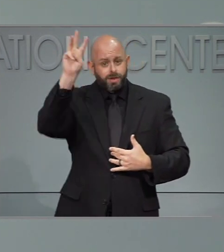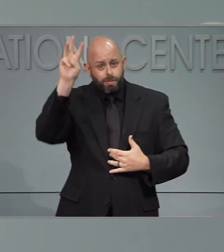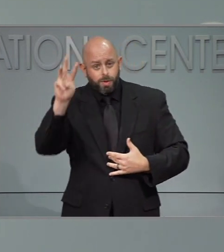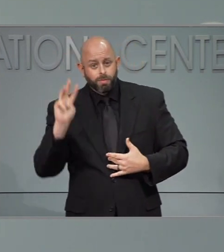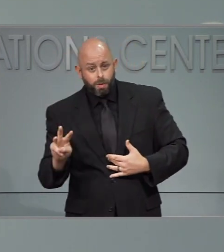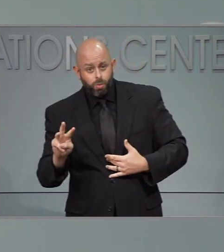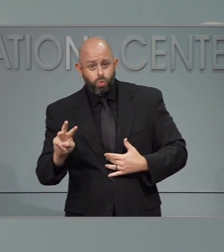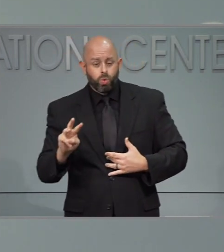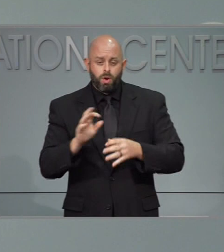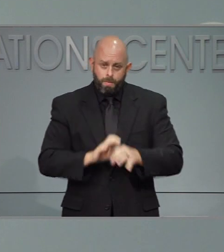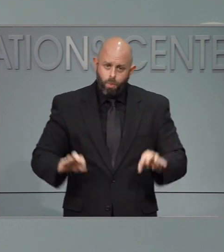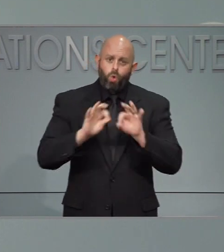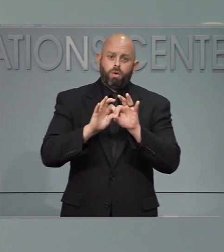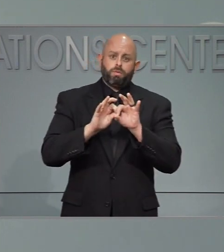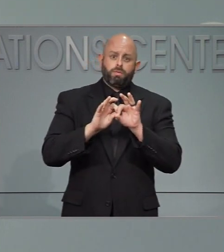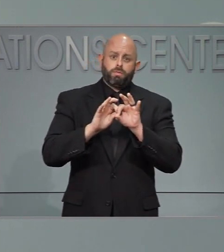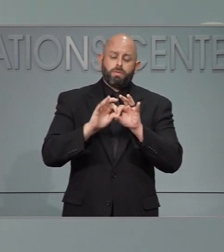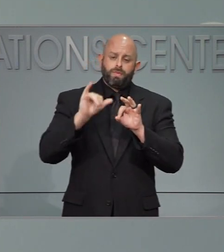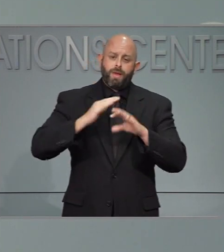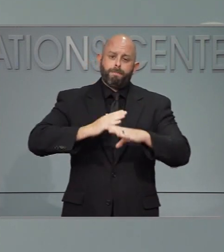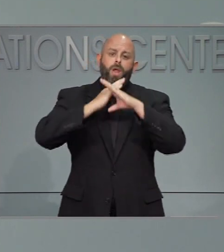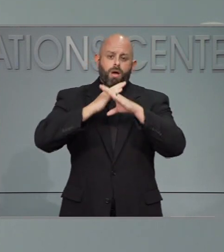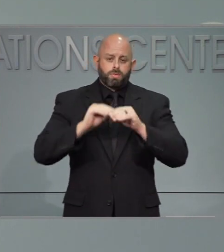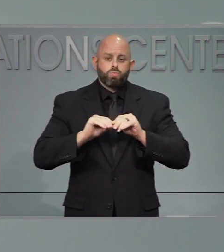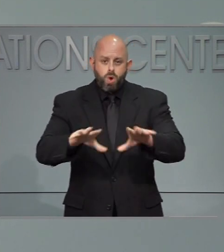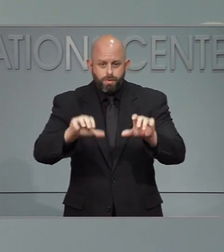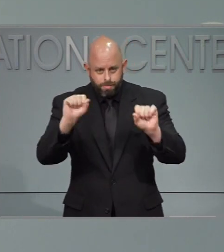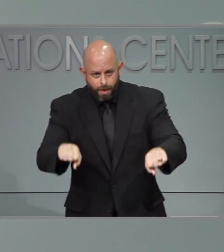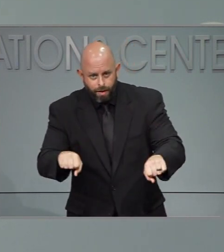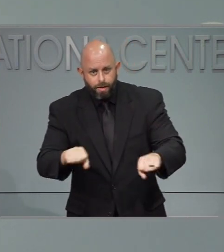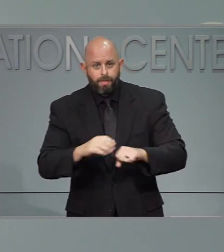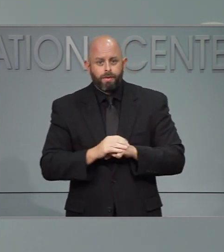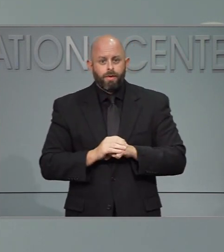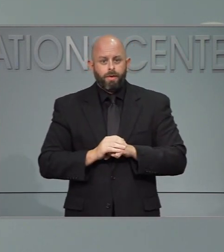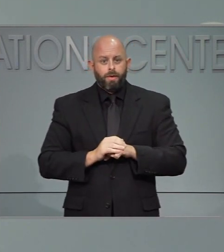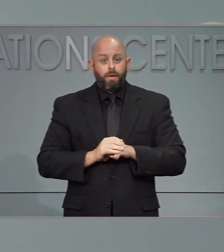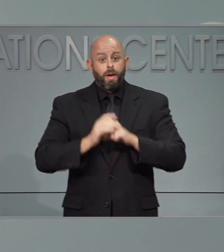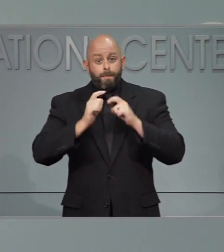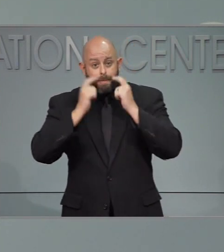juntas estas tres es para ellos te hemos visto cómo se propaga,